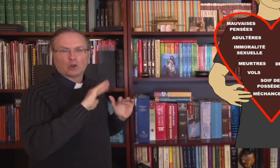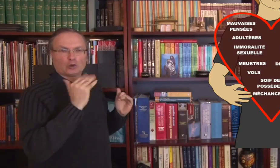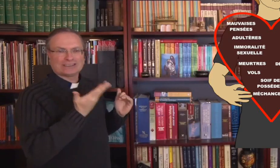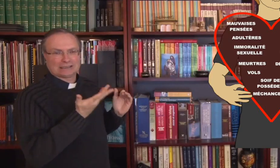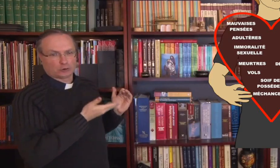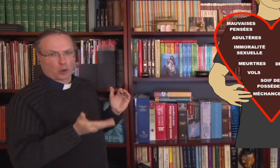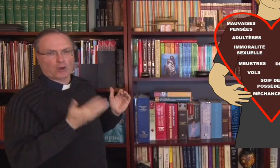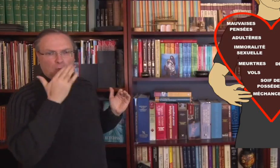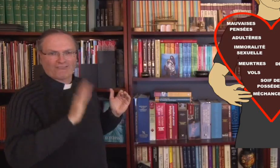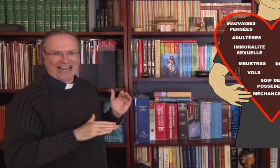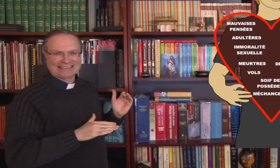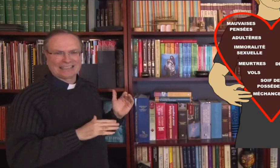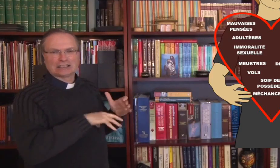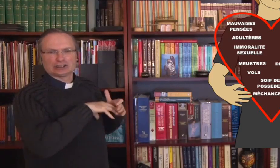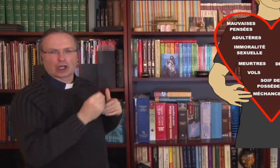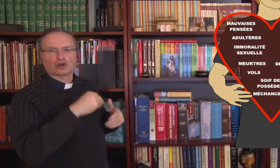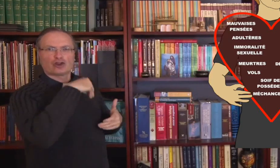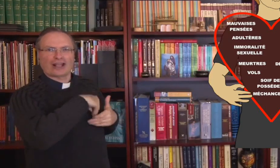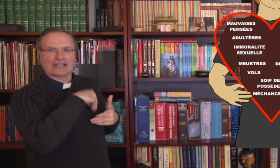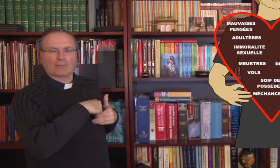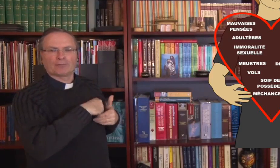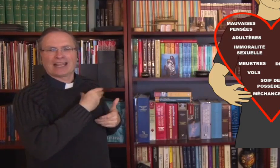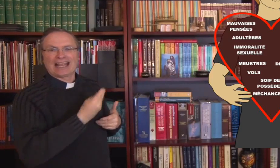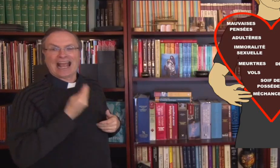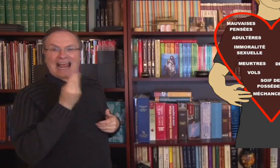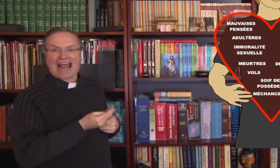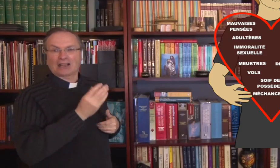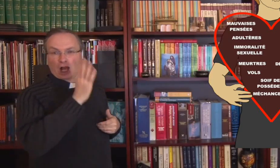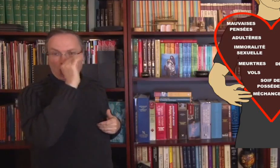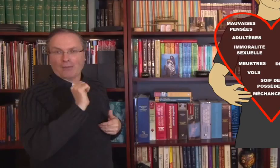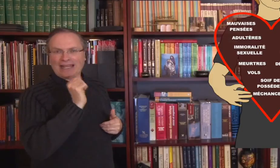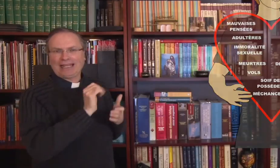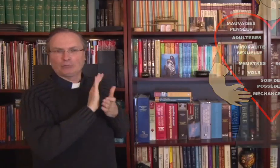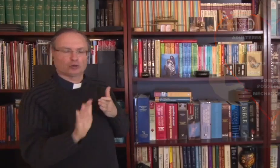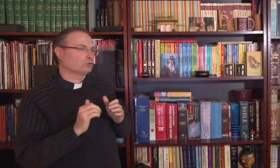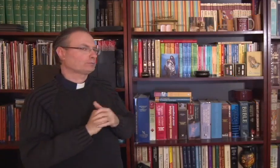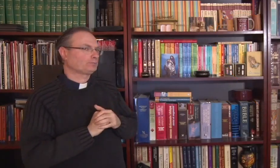Toutes ces choses mauvaises sortent du dedans et rendent l’homme impur.»